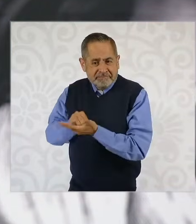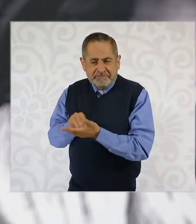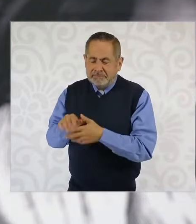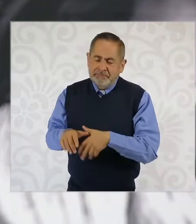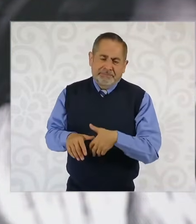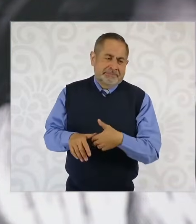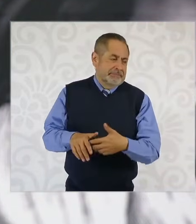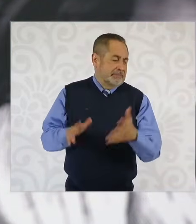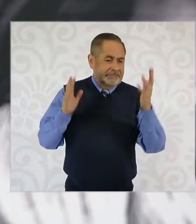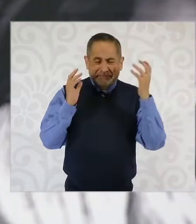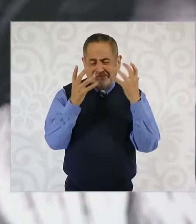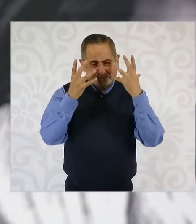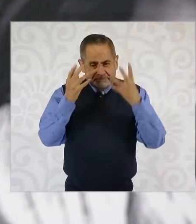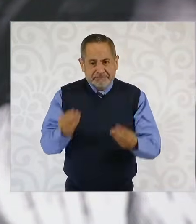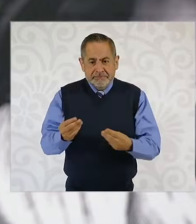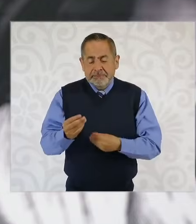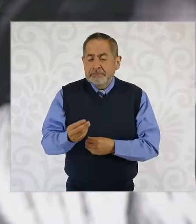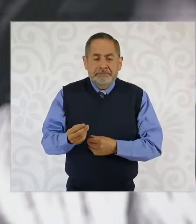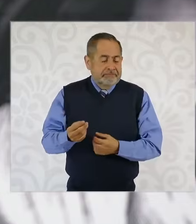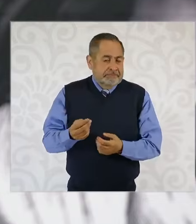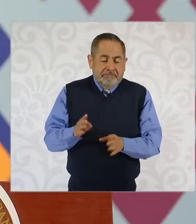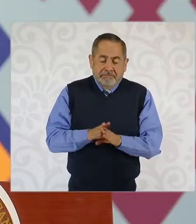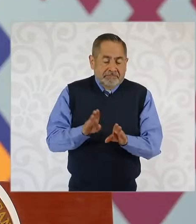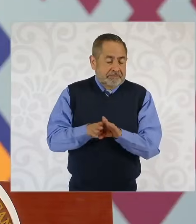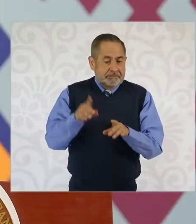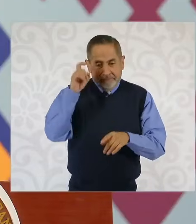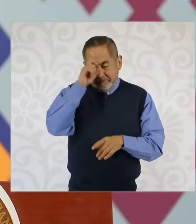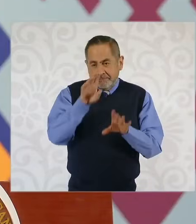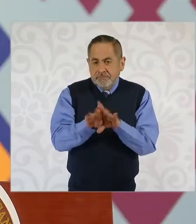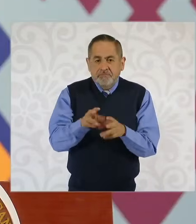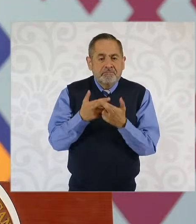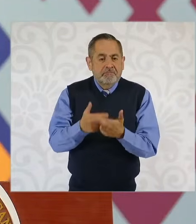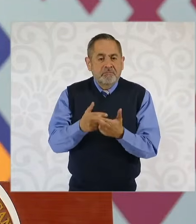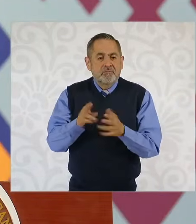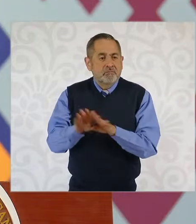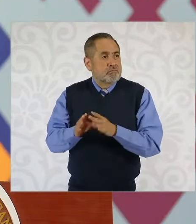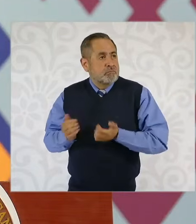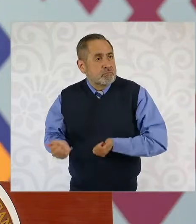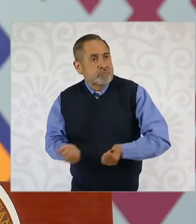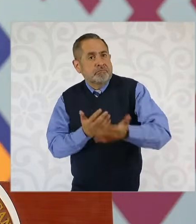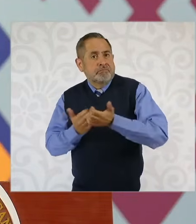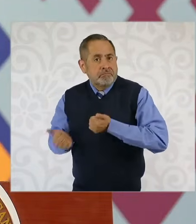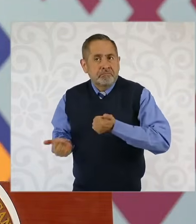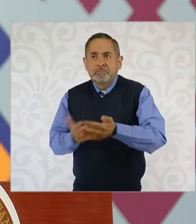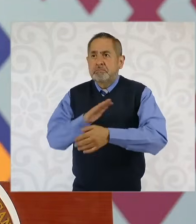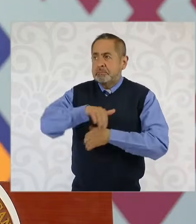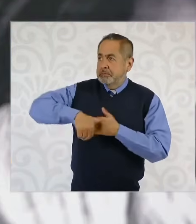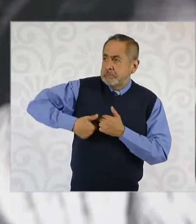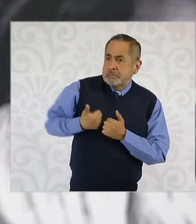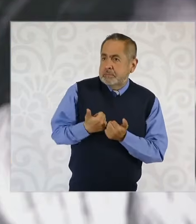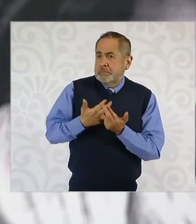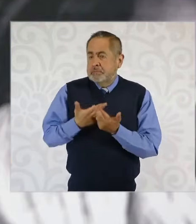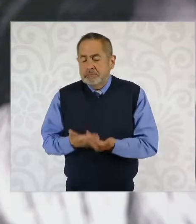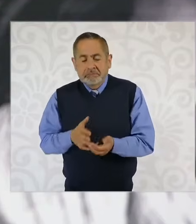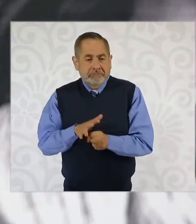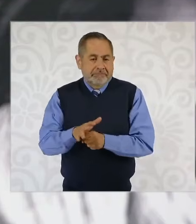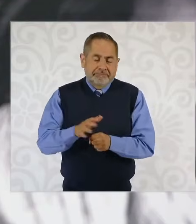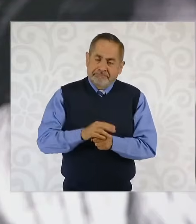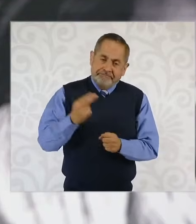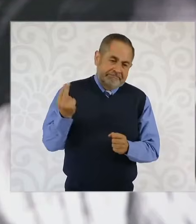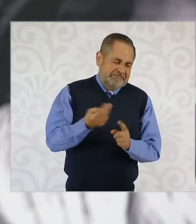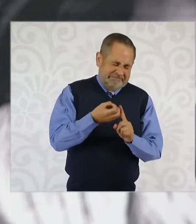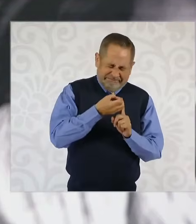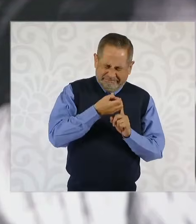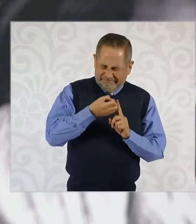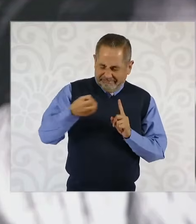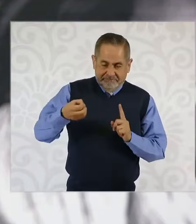nacional Y eso implica un reto muy importante para mover los productos de manera eficiente